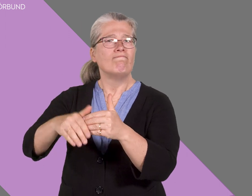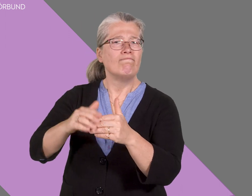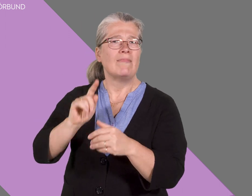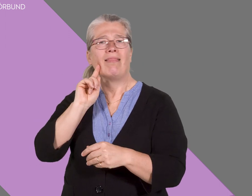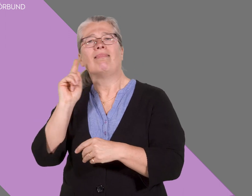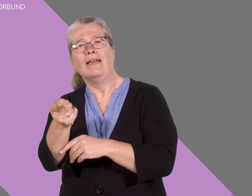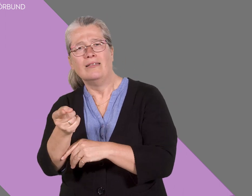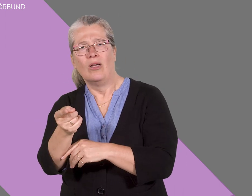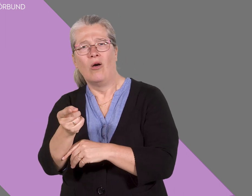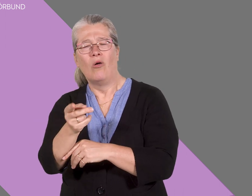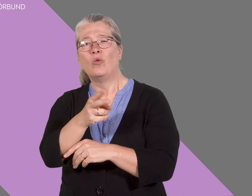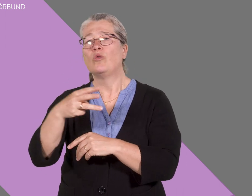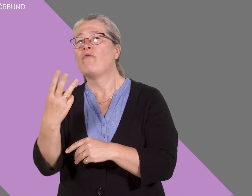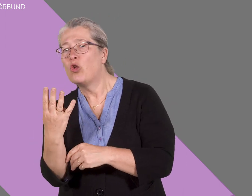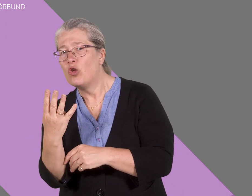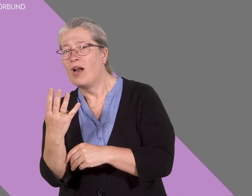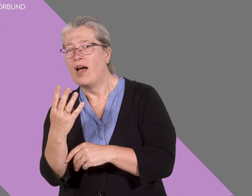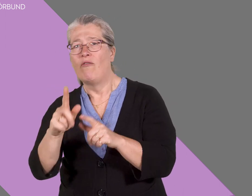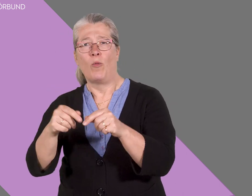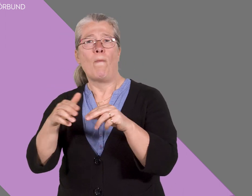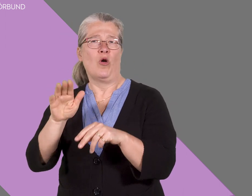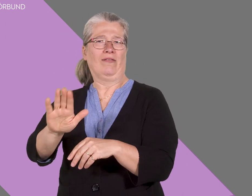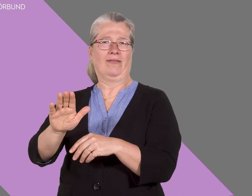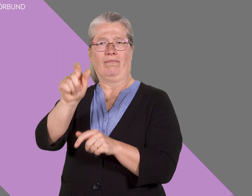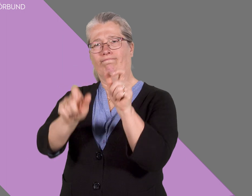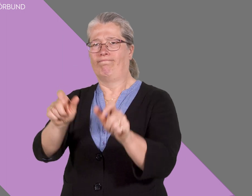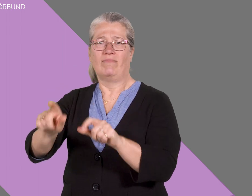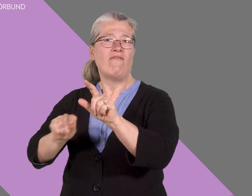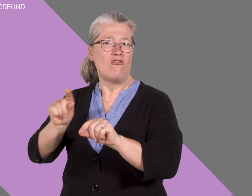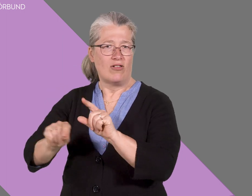vid ordinarie förbundsmötet 2024.